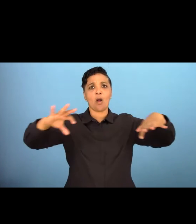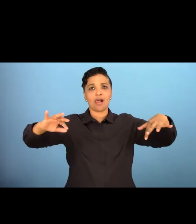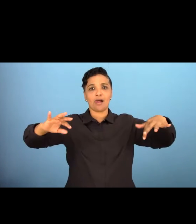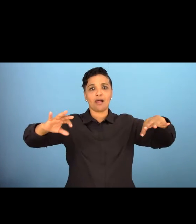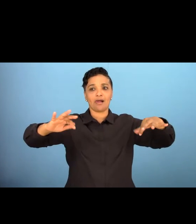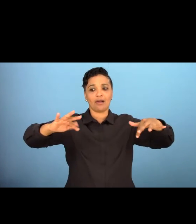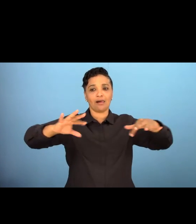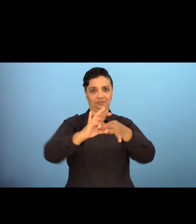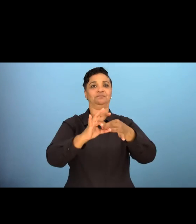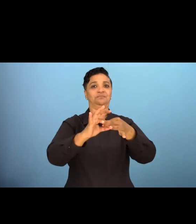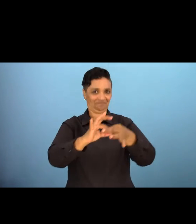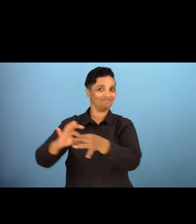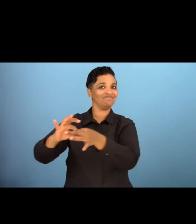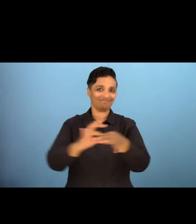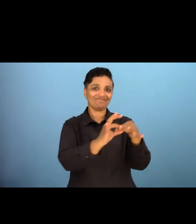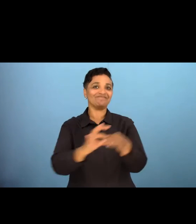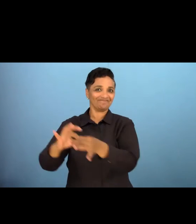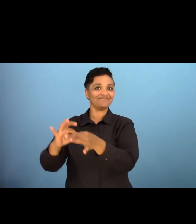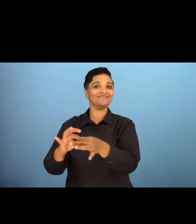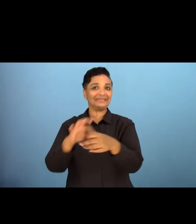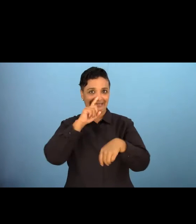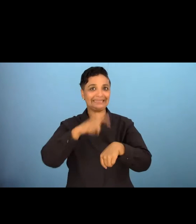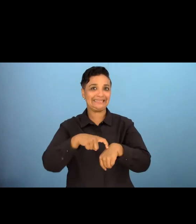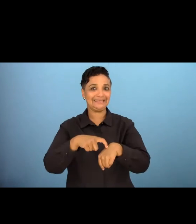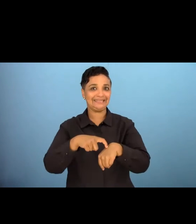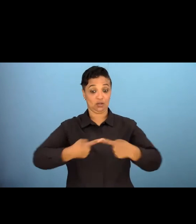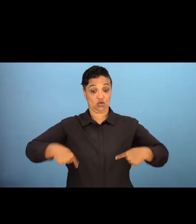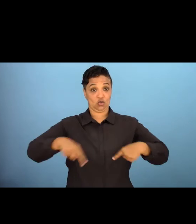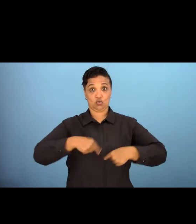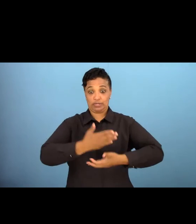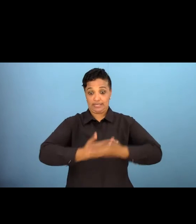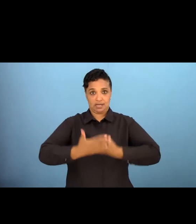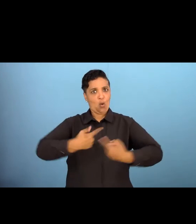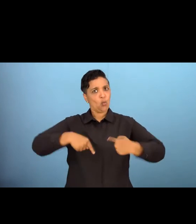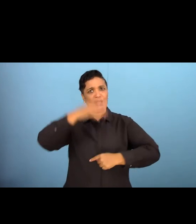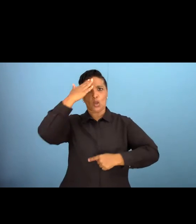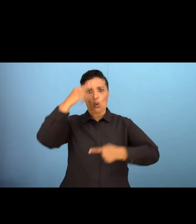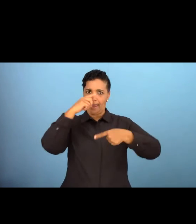PD y los funcionarios del gobierno están lejos, necesitan estar más cerca y necesitan